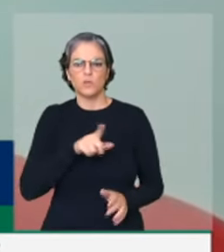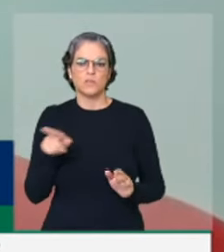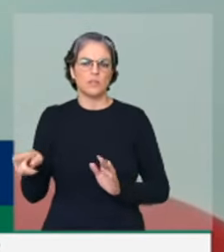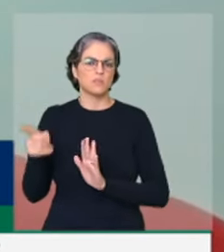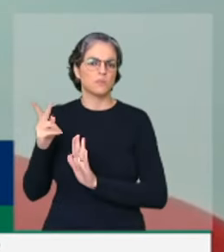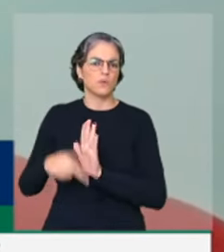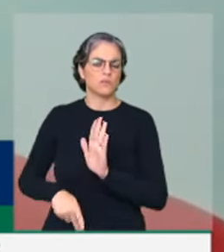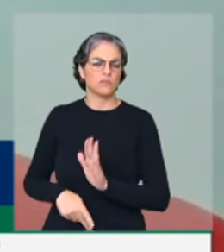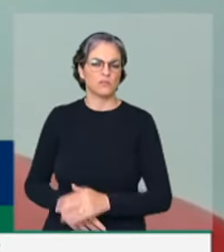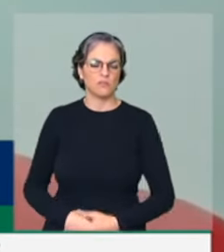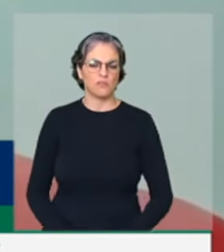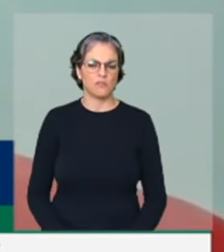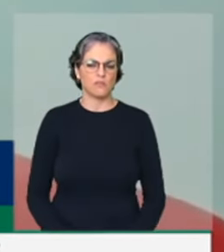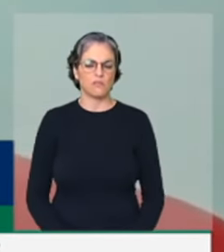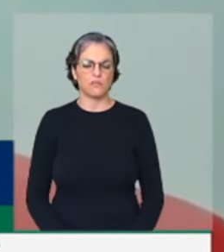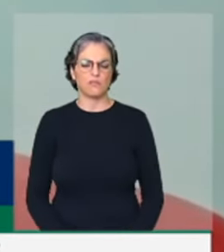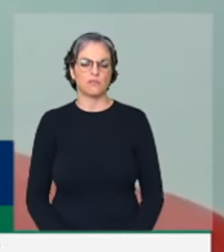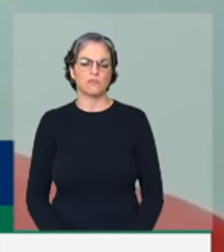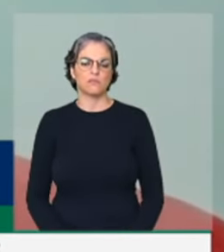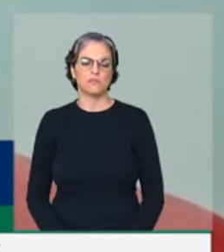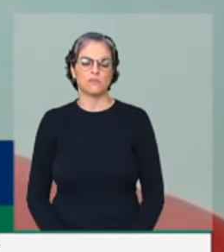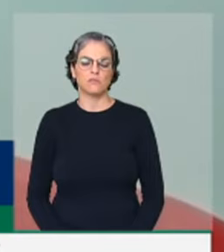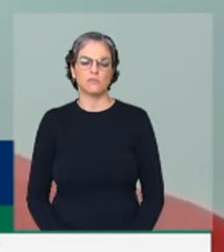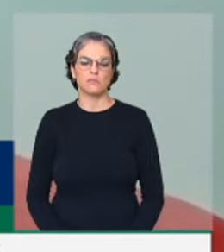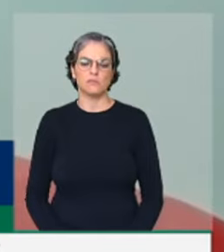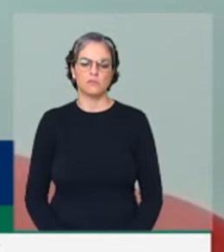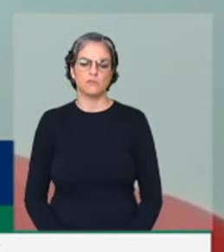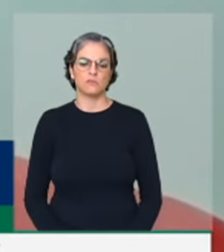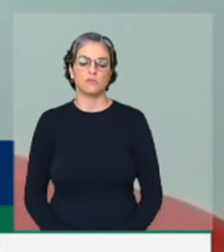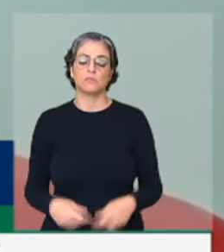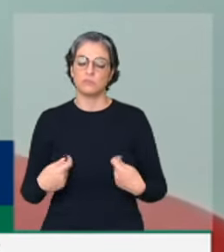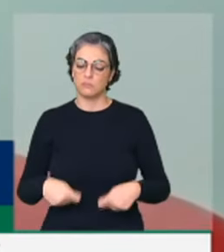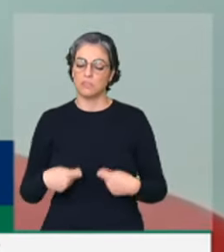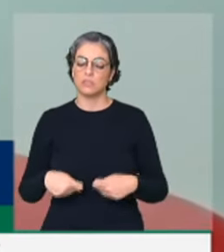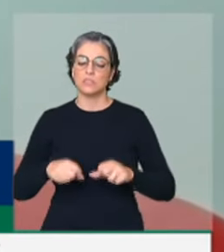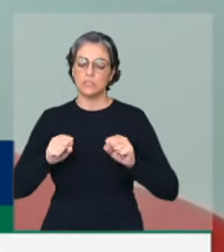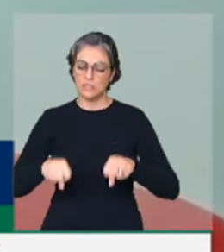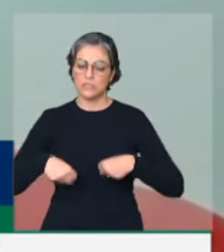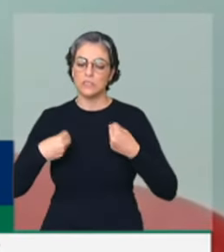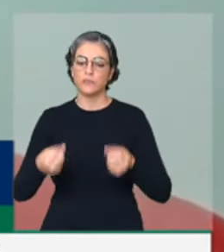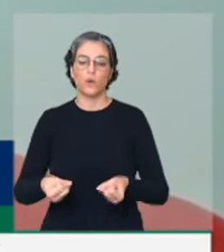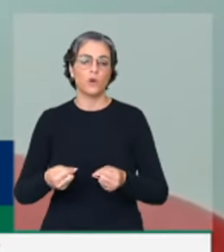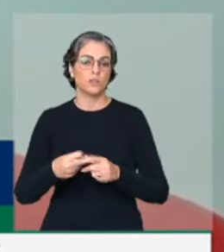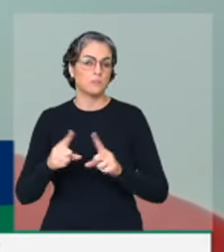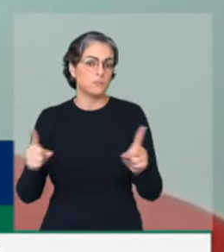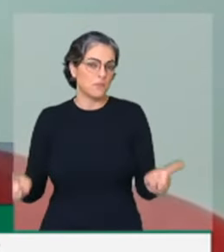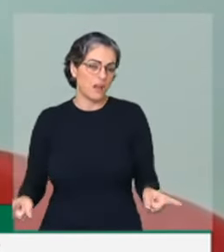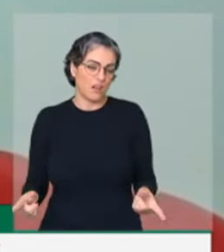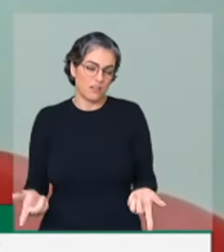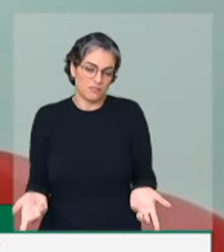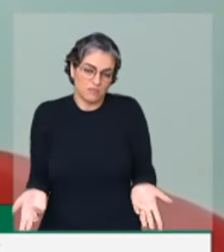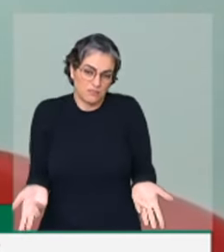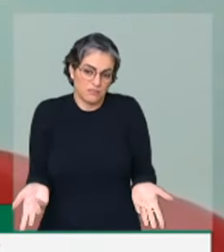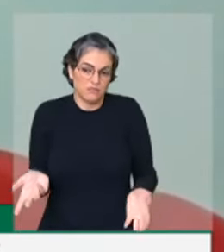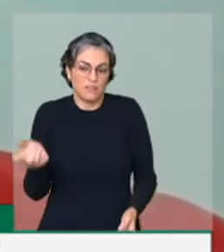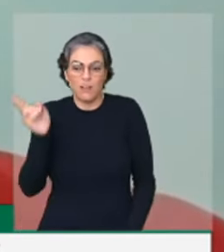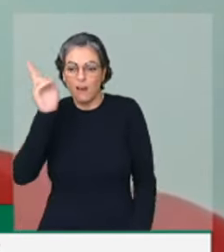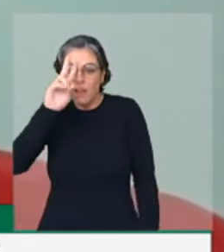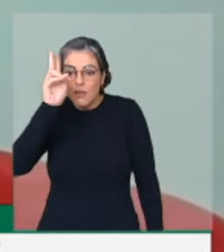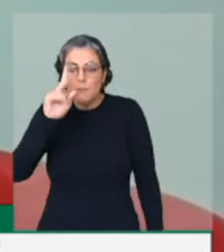ESFORÇO.... MAS É BOM LEMBRAR QUE OS LEITOS PARA ASSISTÊNCIA AO COVID NO SETOR PRIVADO ESTÃO CHEIOS ESSE